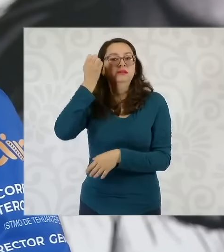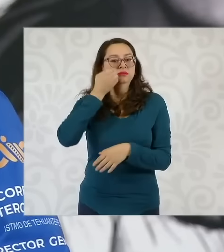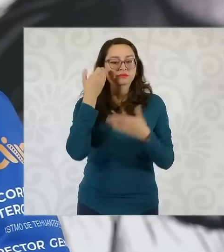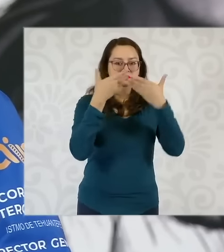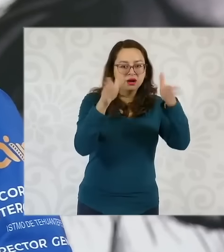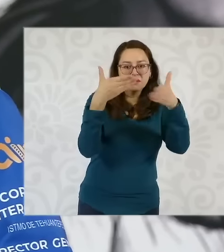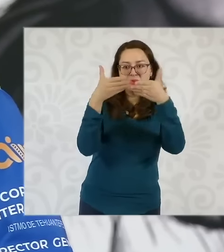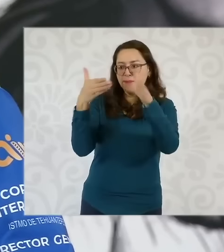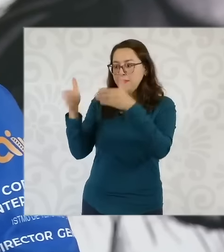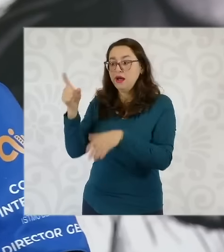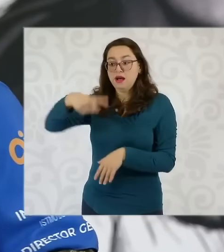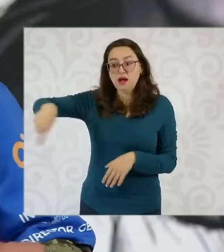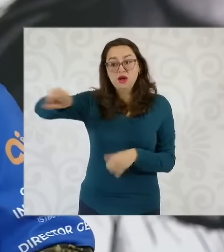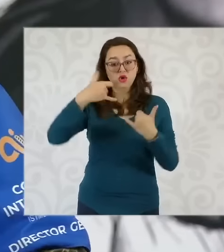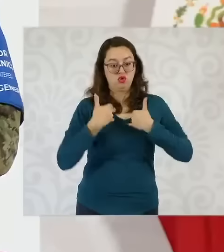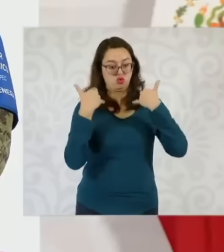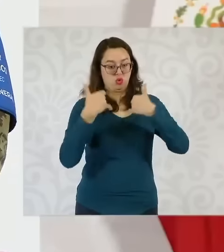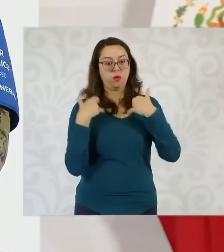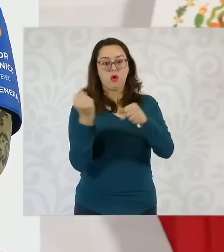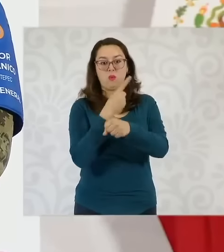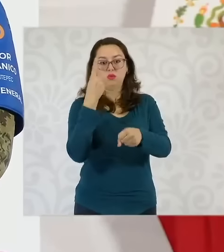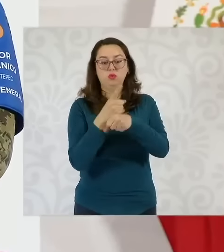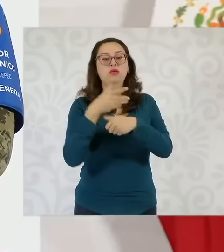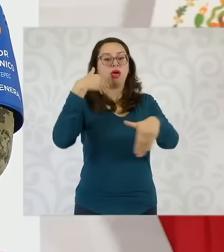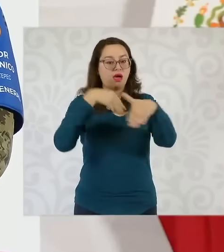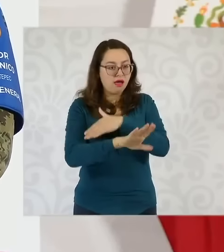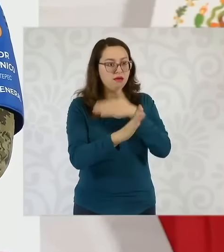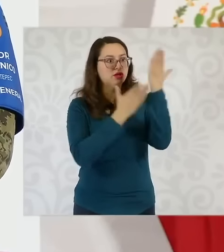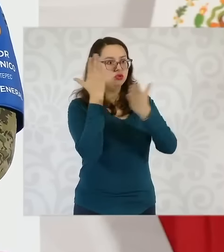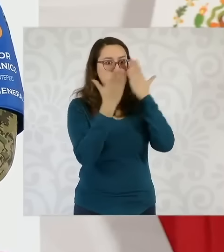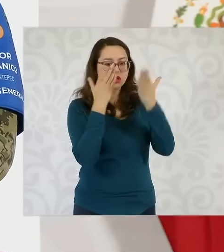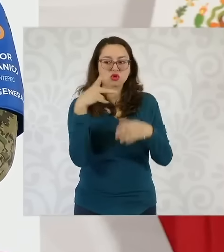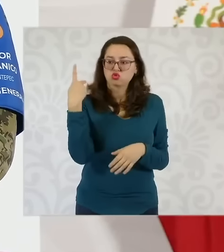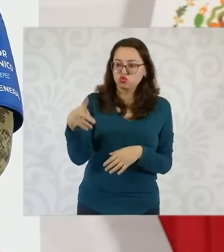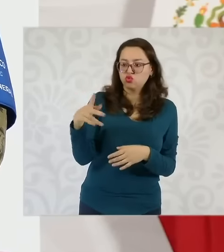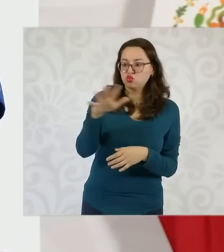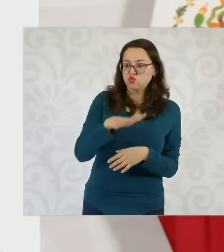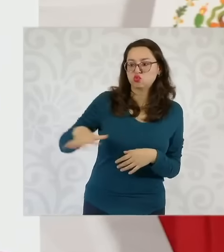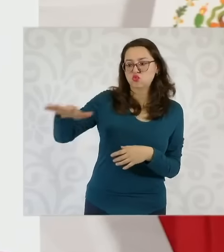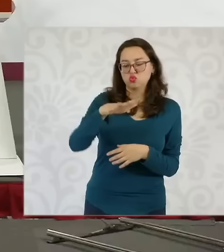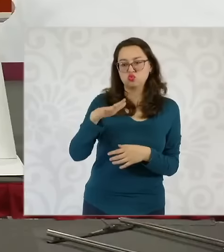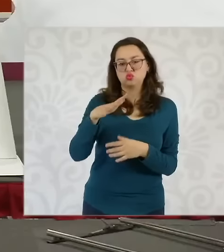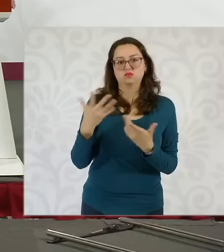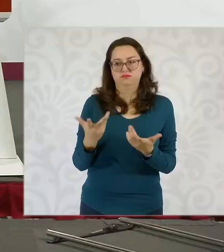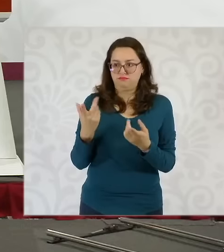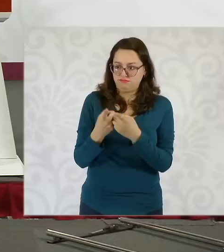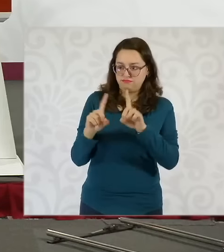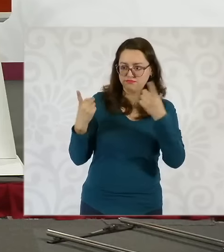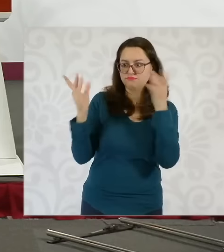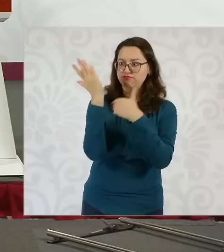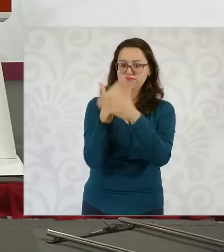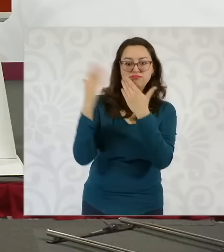a los jóvenes el desarrollo y el bienestar de de nuestra nación la siguiente por favor